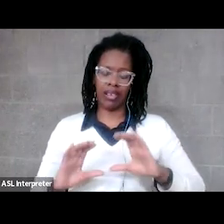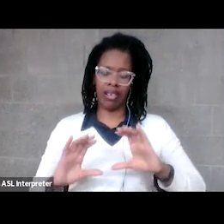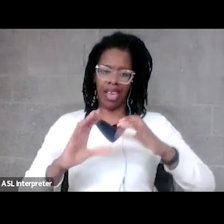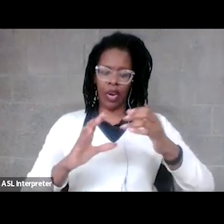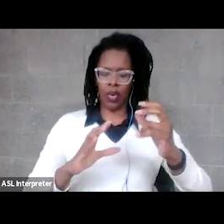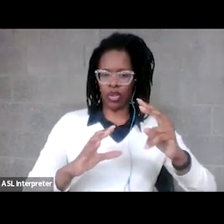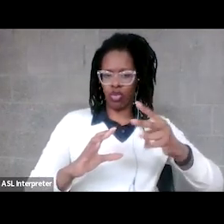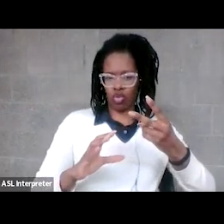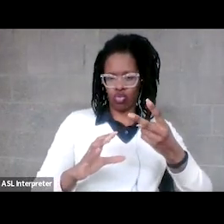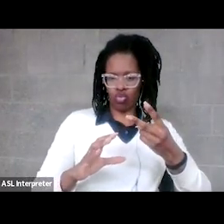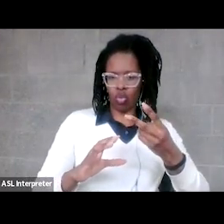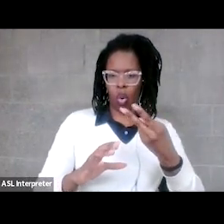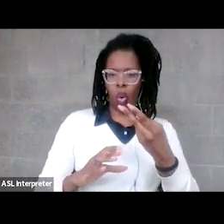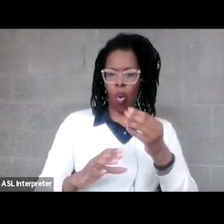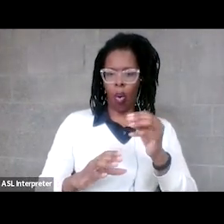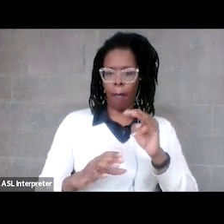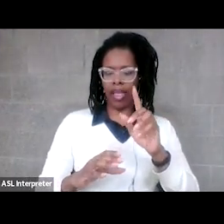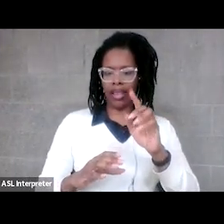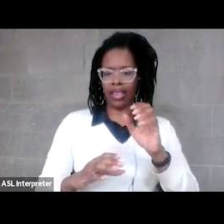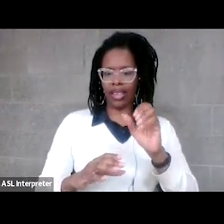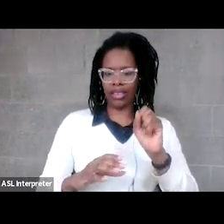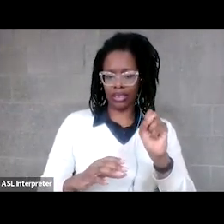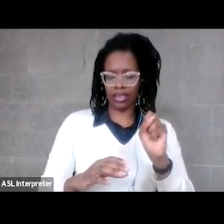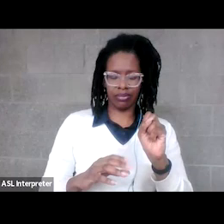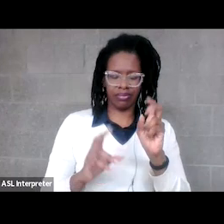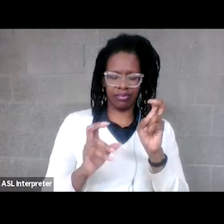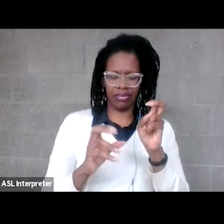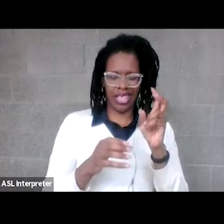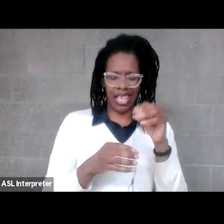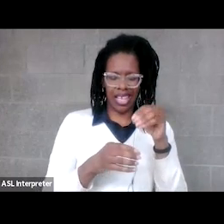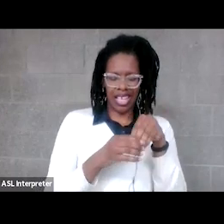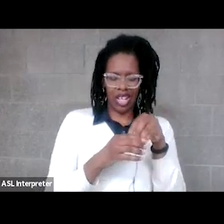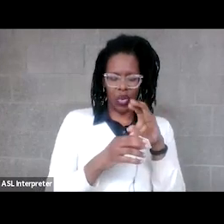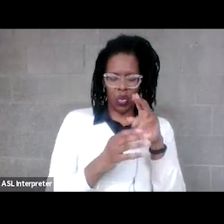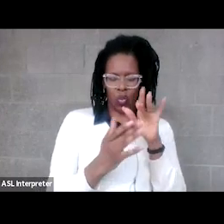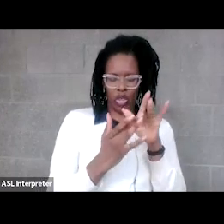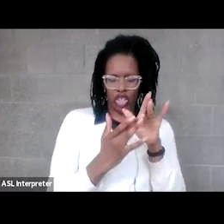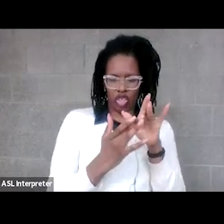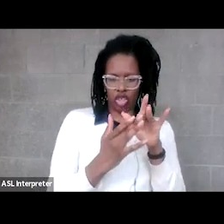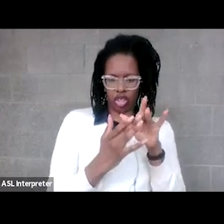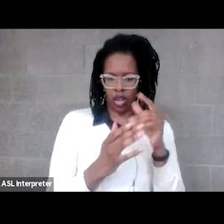o como solemos llamarles, "in-reach", pero normalmente nos enfocamos en esos clientes